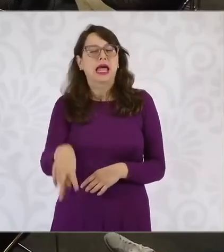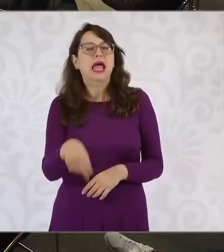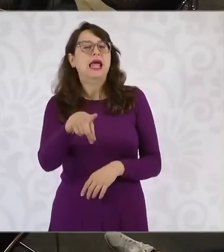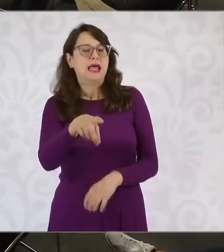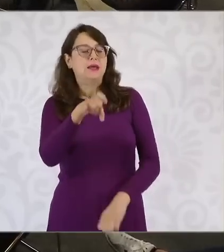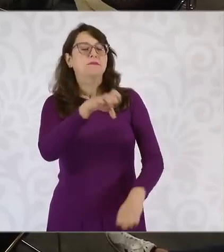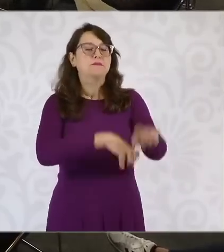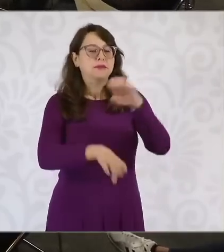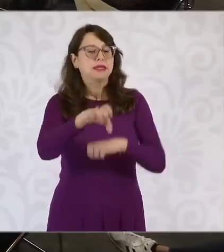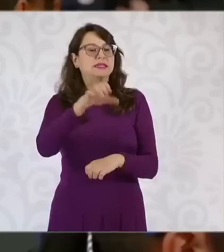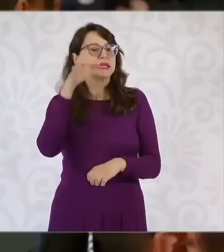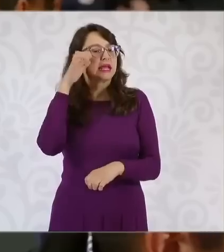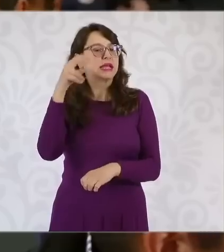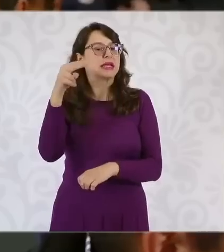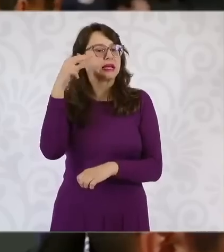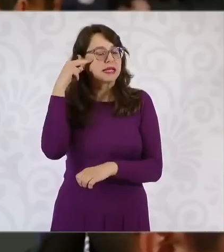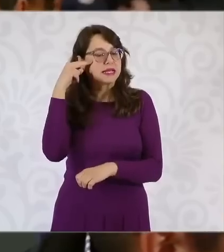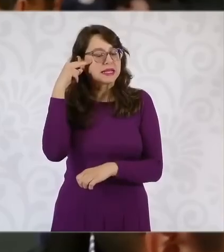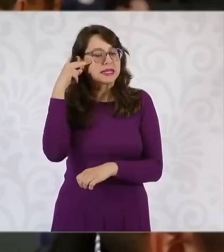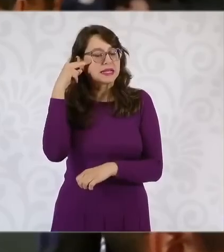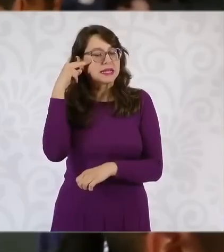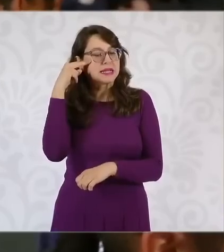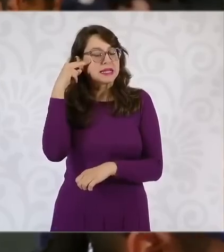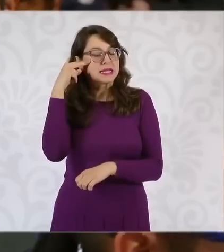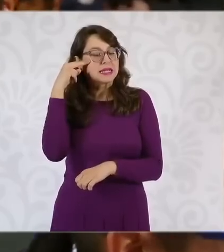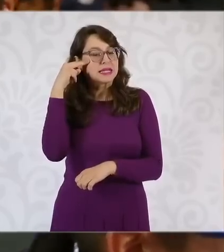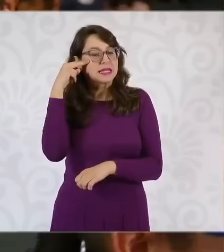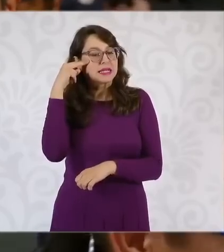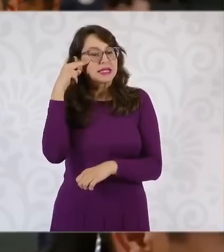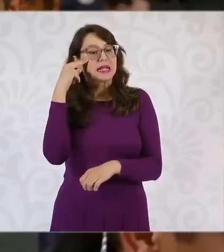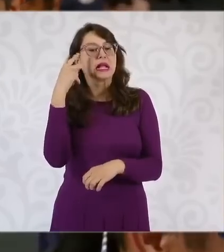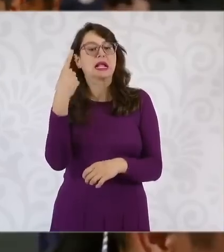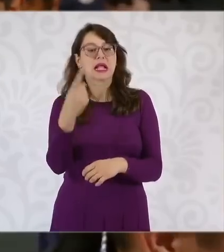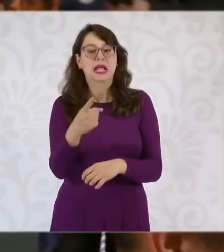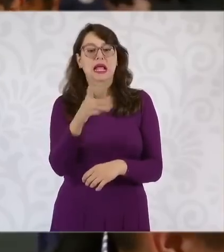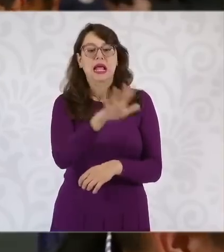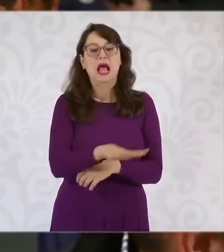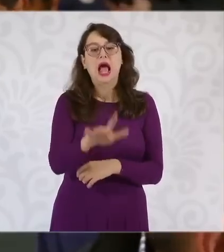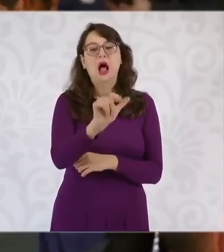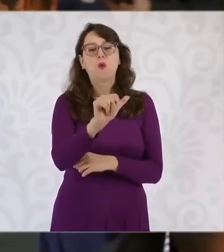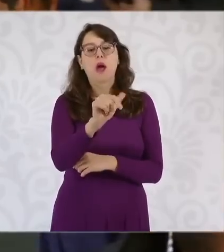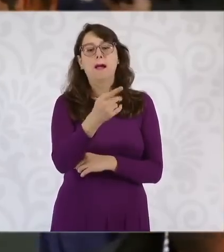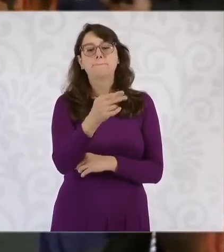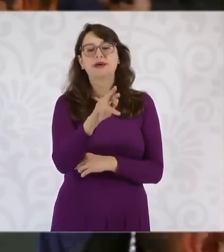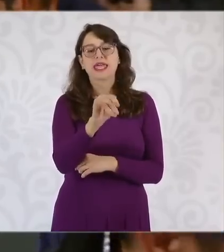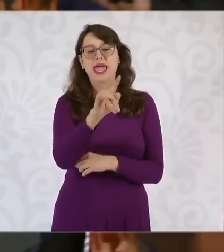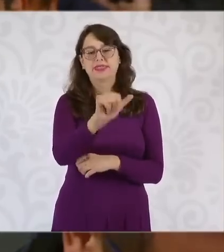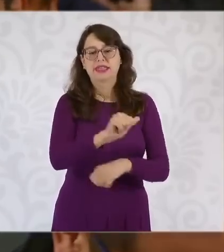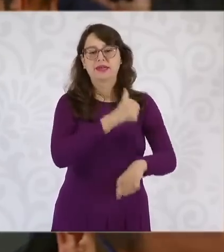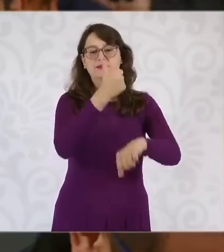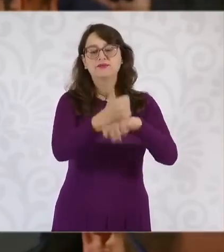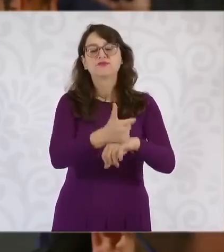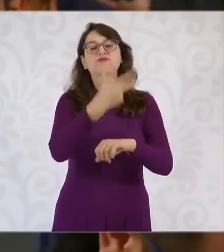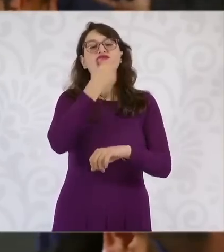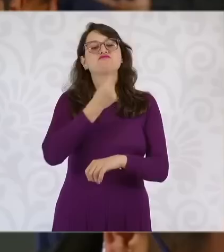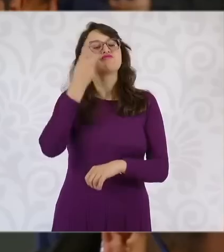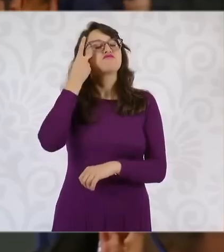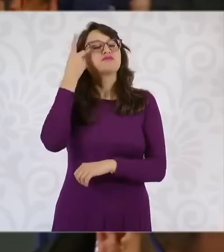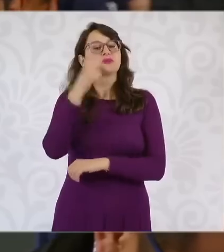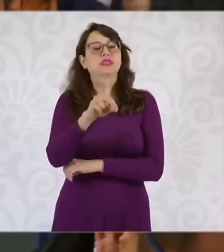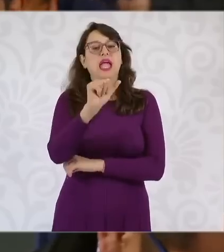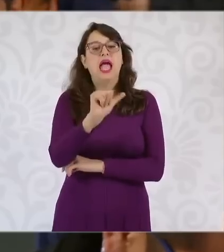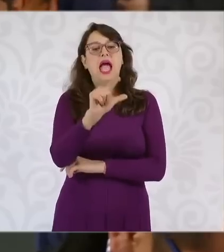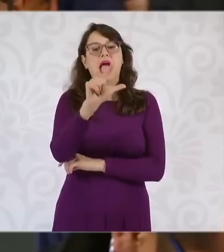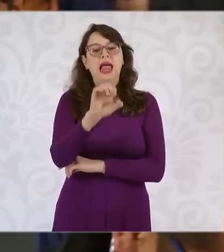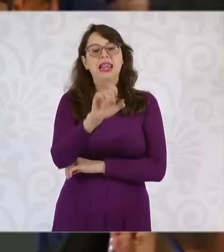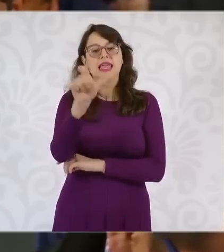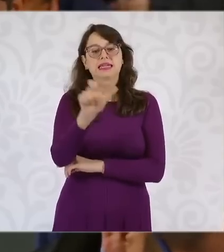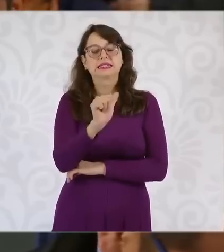miland hardw en y que está en Aguaprieta y que es de Alexander no sé cómo se pronunciará pero es n